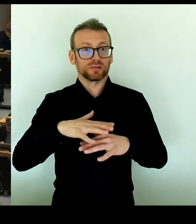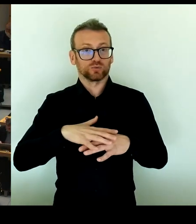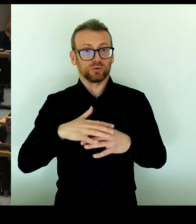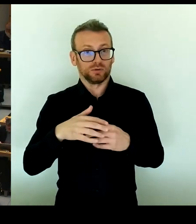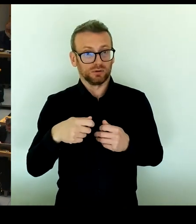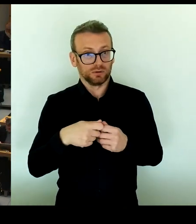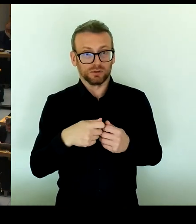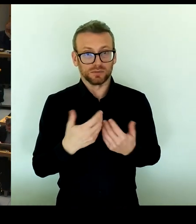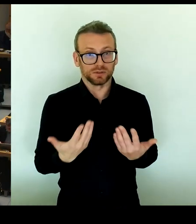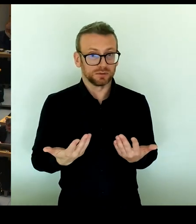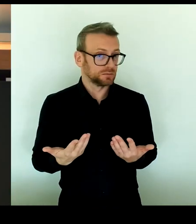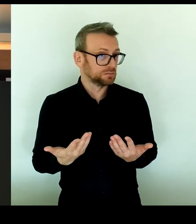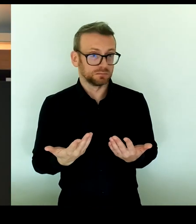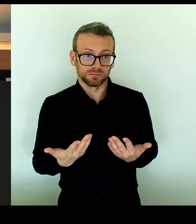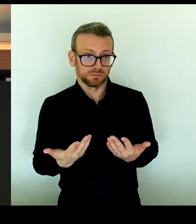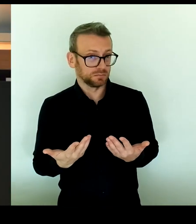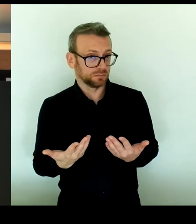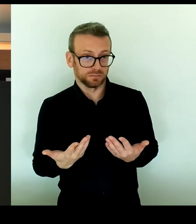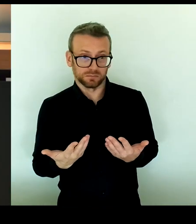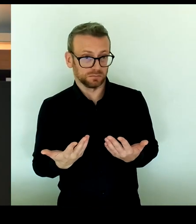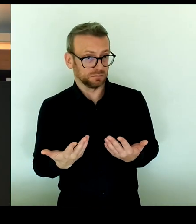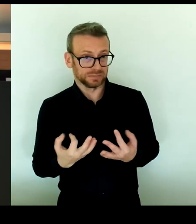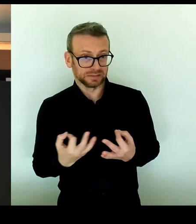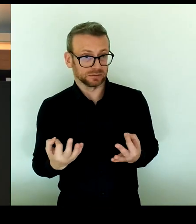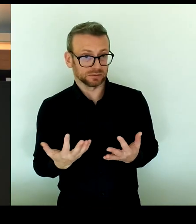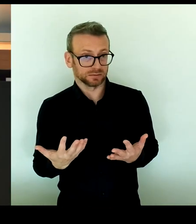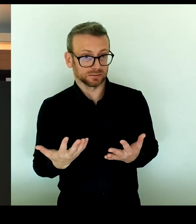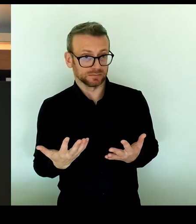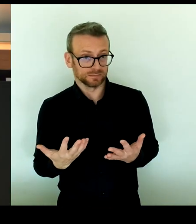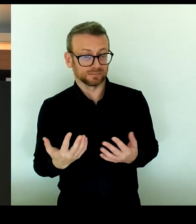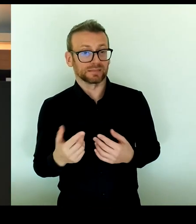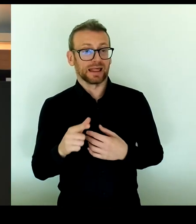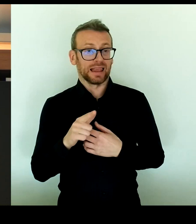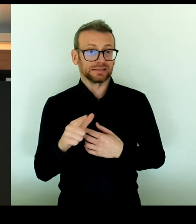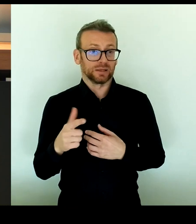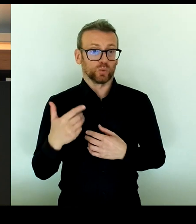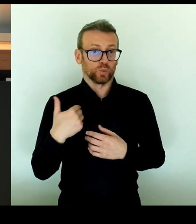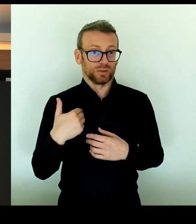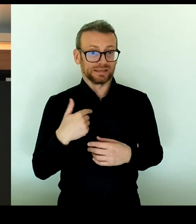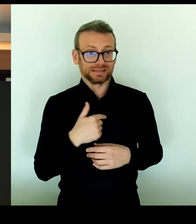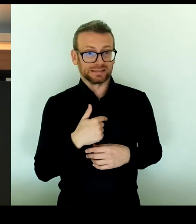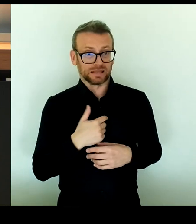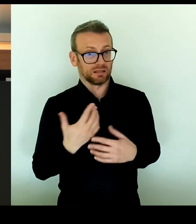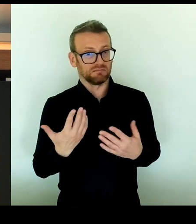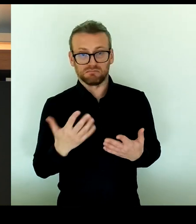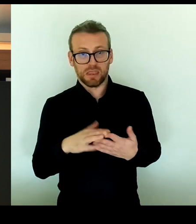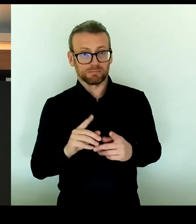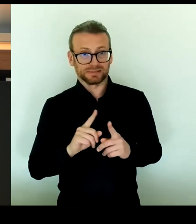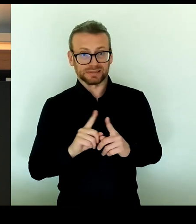Wo wir als FDP allerdings anderer Auffassung s. Uns geht es darum, Potenzial, Flächen schnell und voll umfänglich zu nutzen.